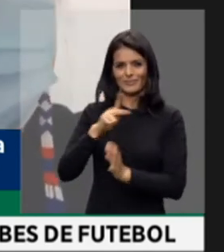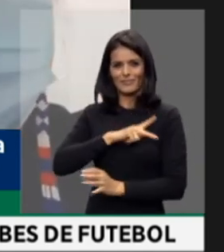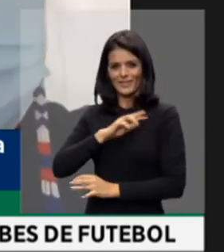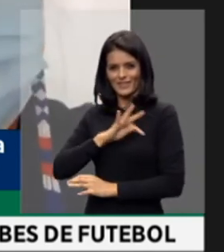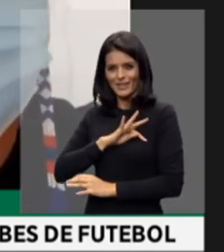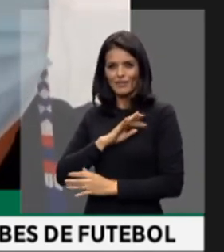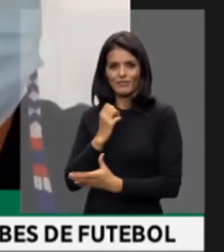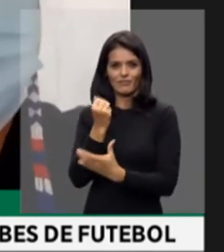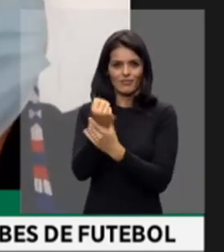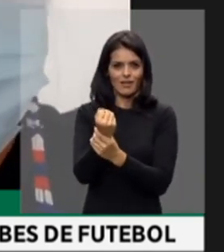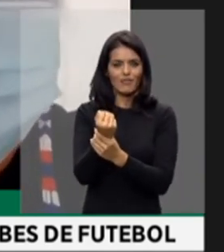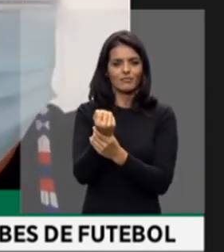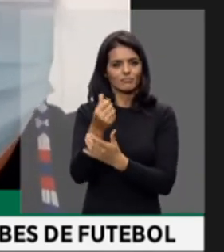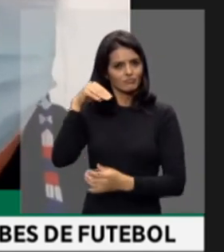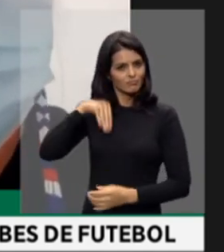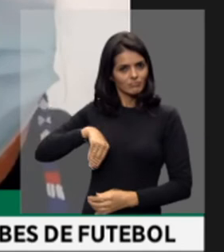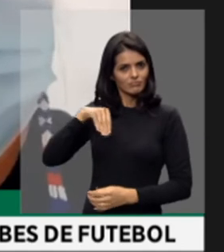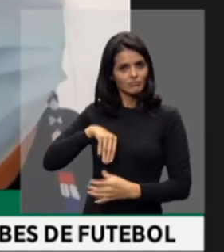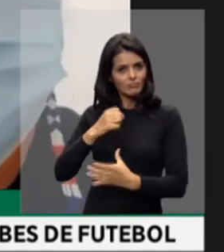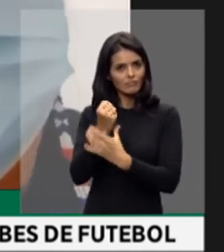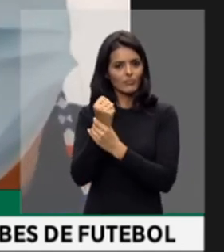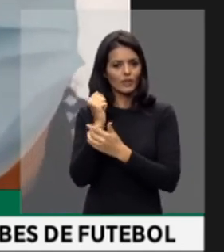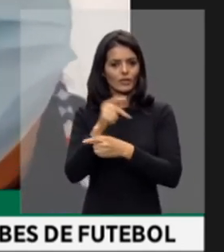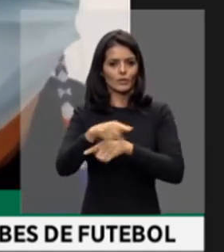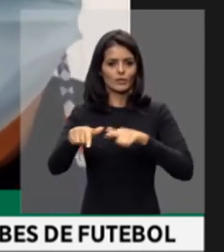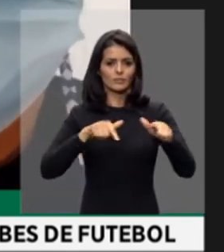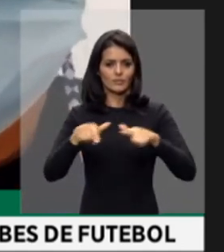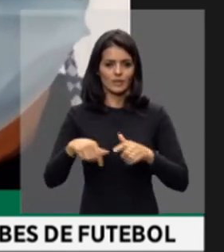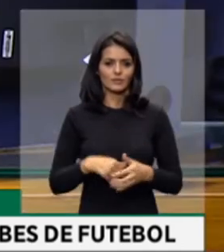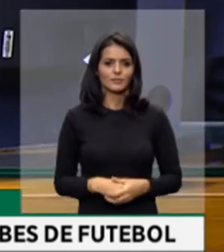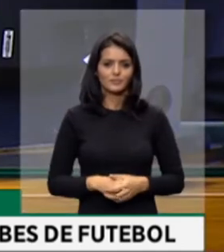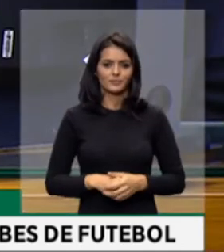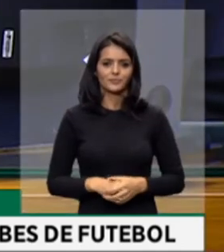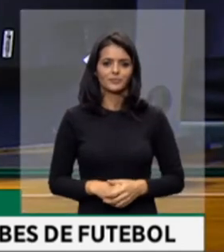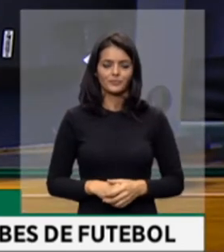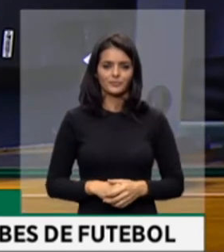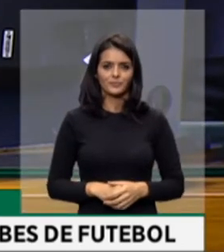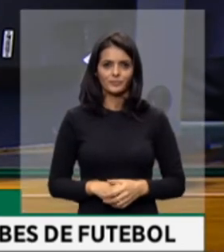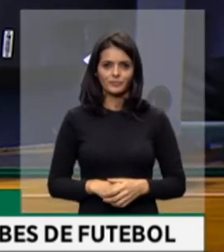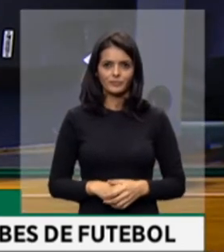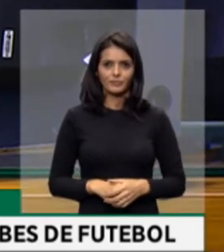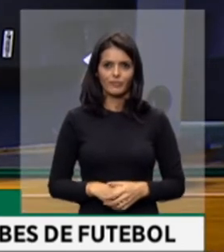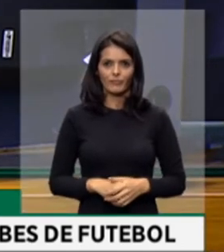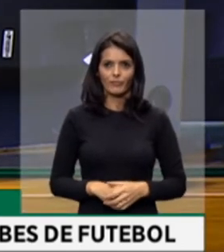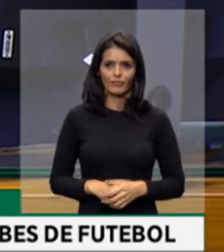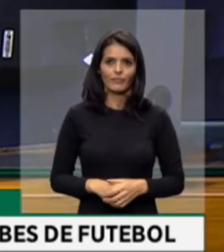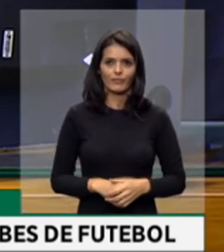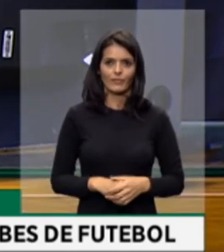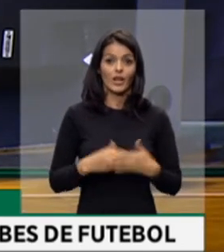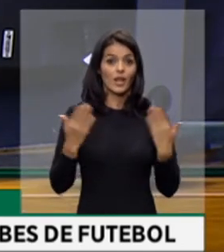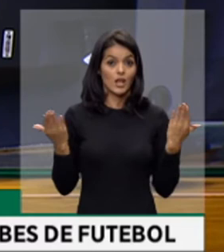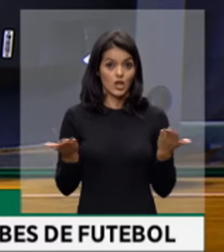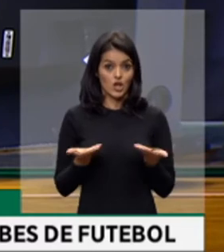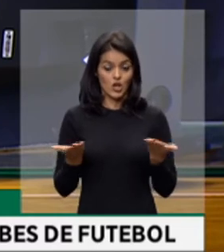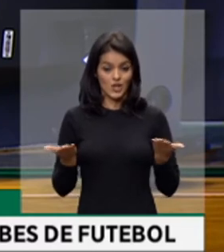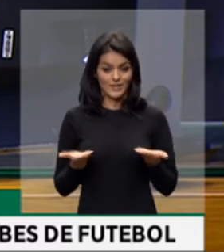CONSTE NO REGISTRO A ORIENTAÇÃO DA REDE NA ÚLTIMA ORIENTAÇÃO. QUE A REDE... FOI A FAVOR DO DESTAQUE N° 2 DO PT,